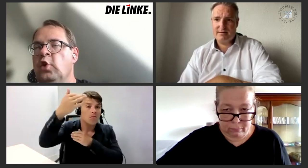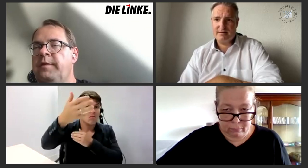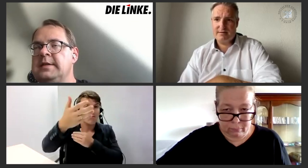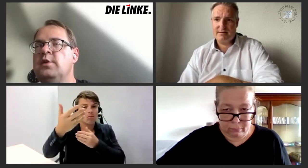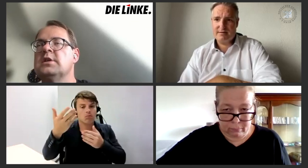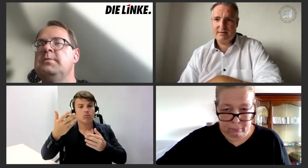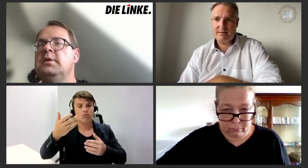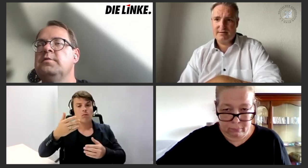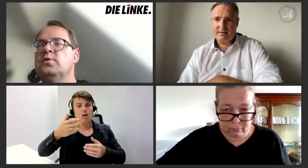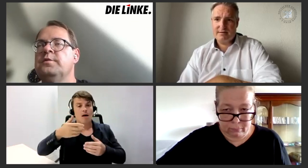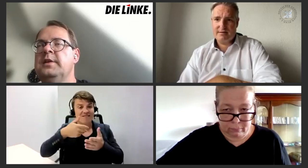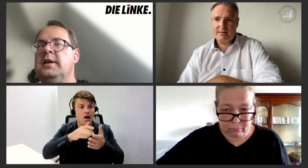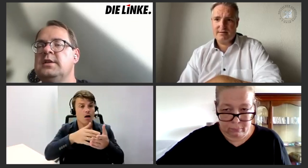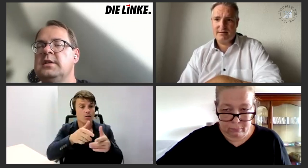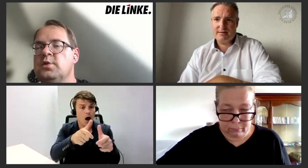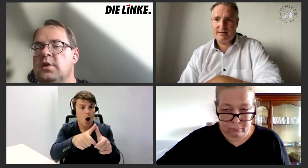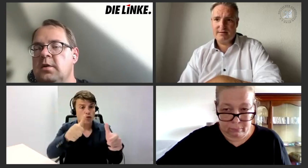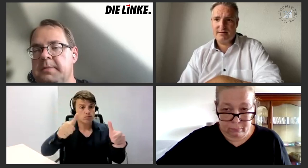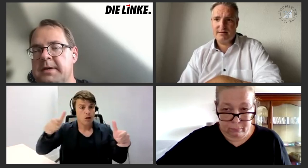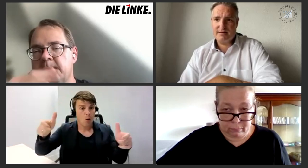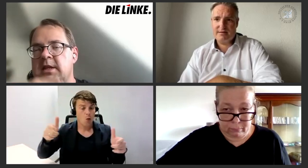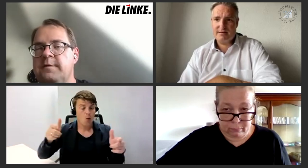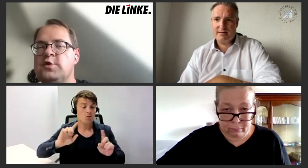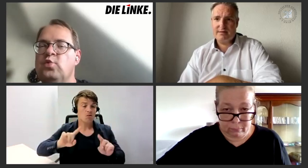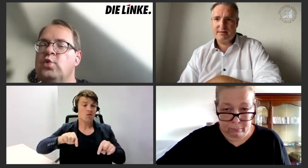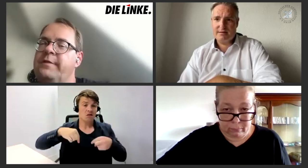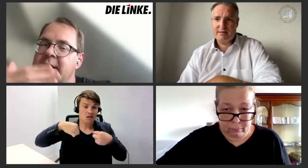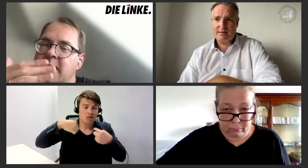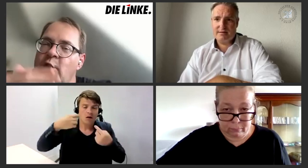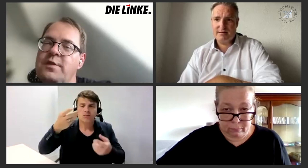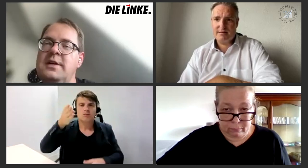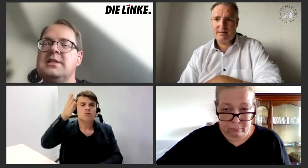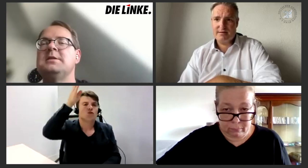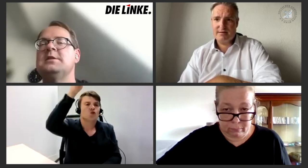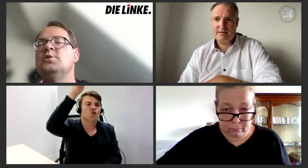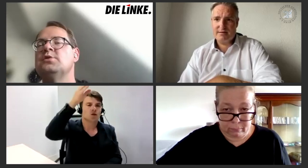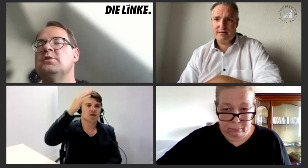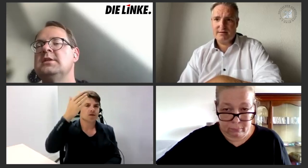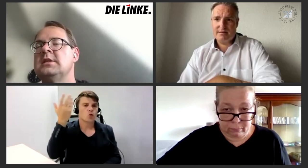dass es noch weiter ausgebaut wird und vielleicht dann sogar perspektivisch oder vielleicht auch